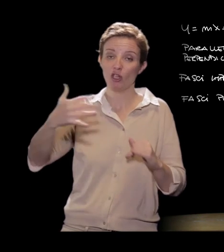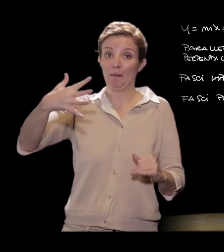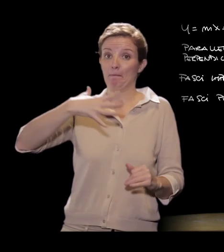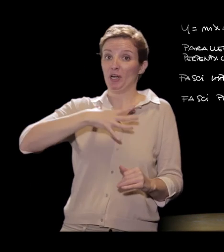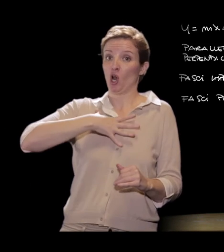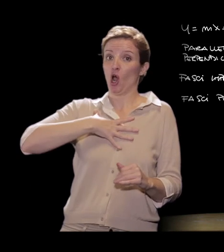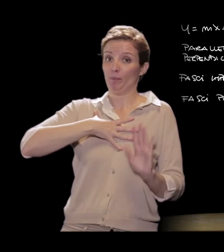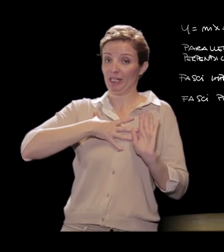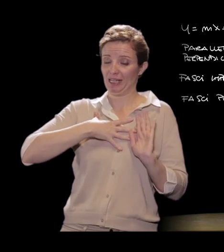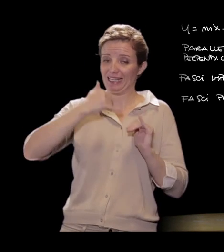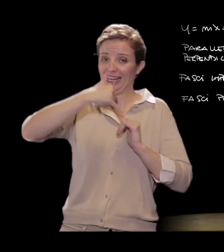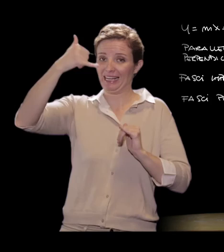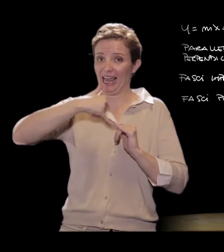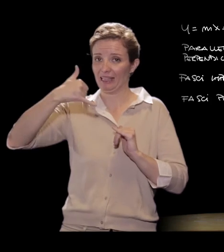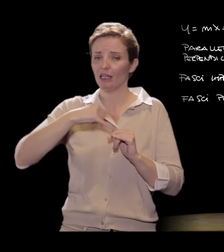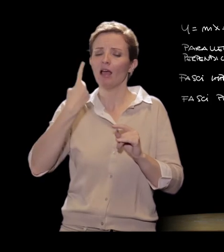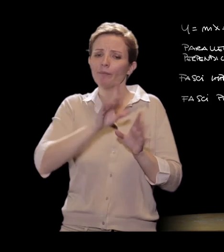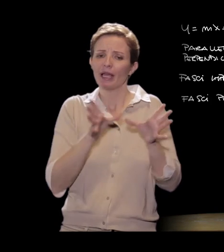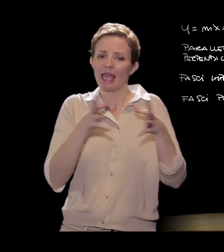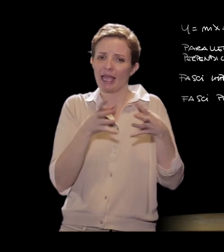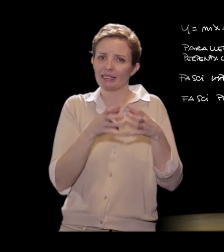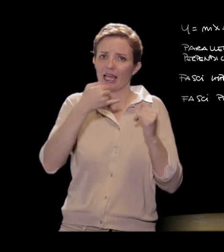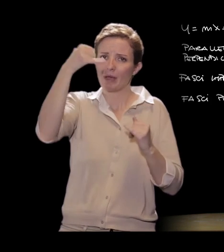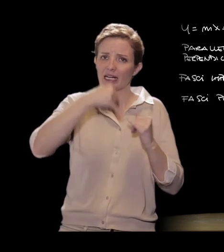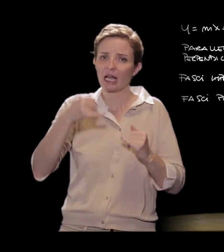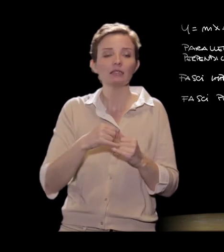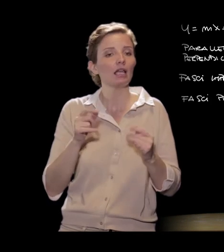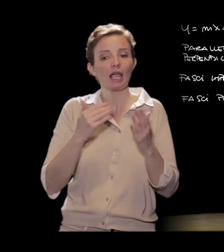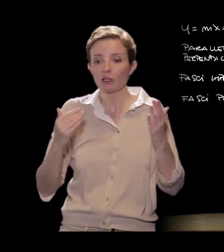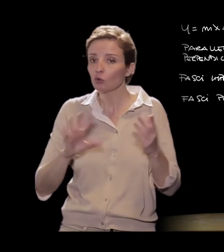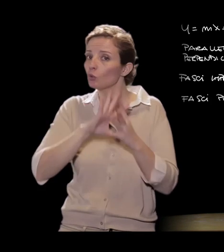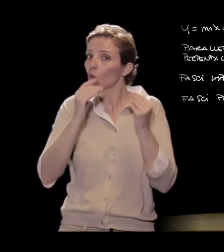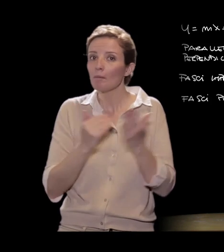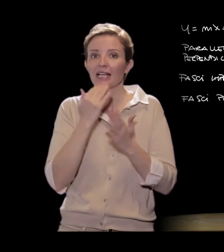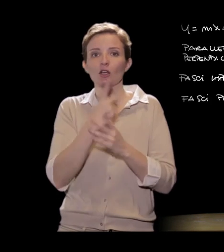Sono gli insiemi delle rette passanti per un punto